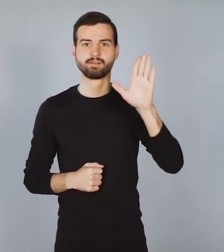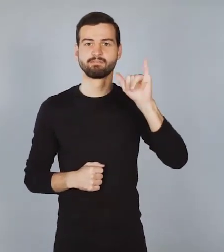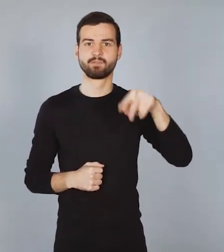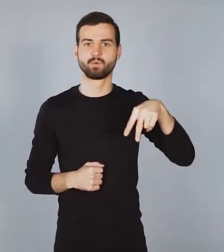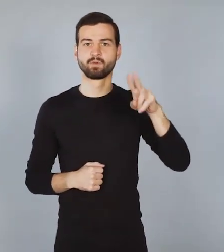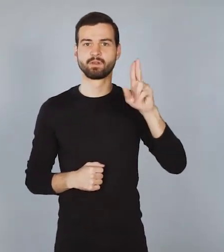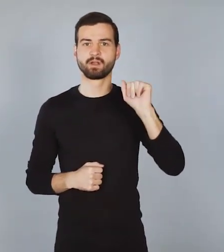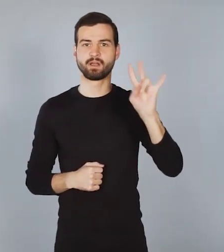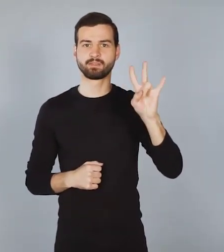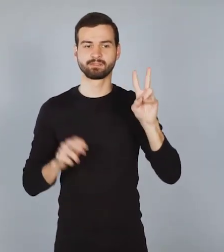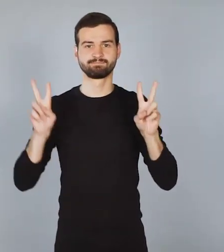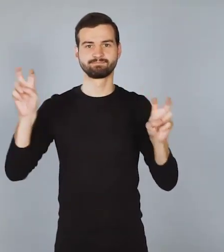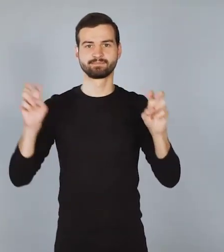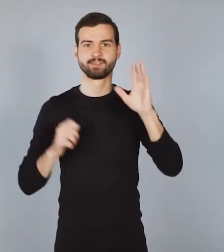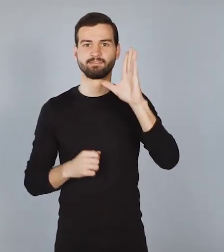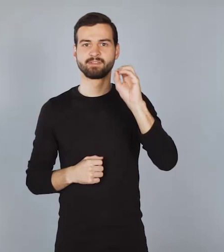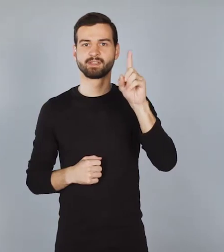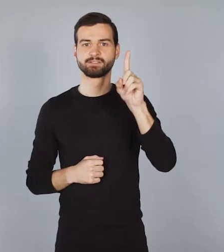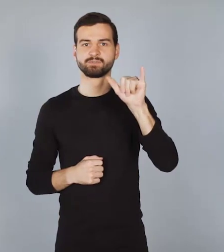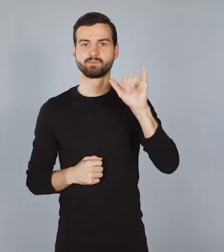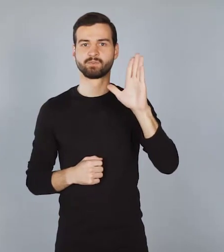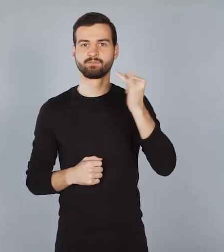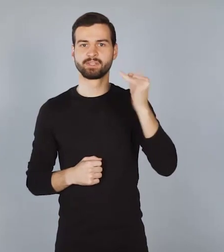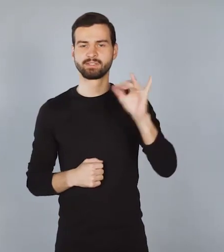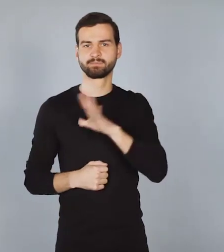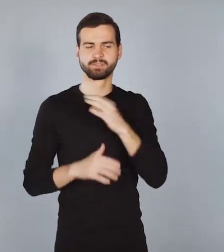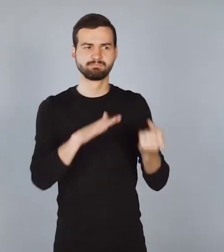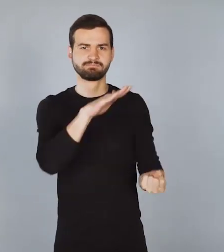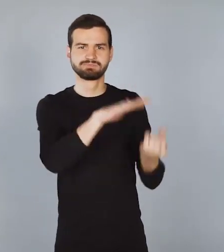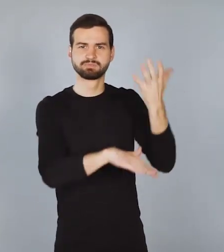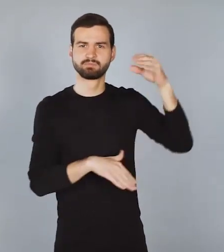во время извержения вулкана Везувий,